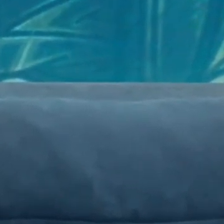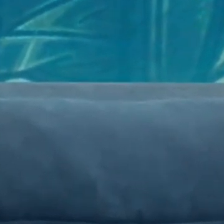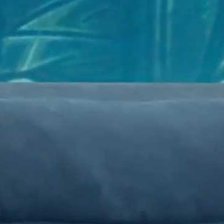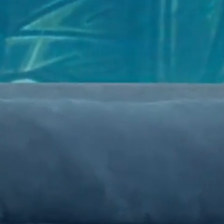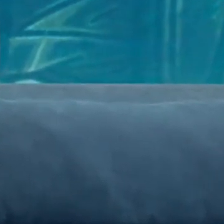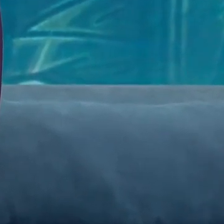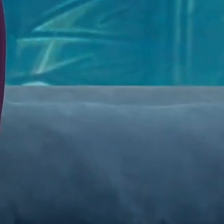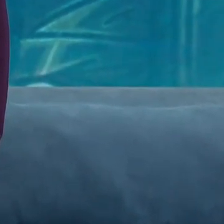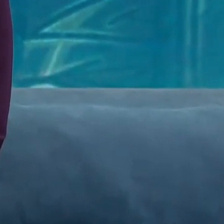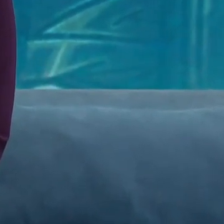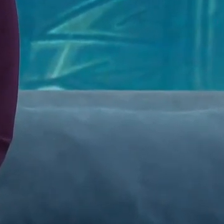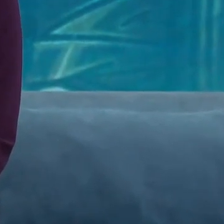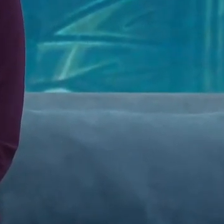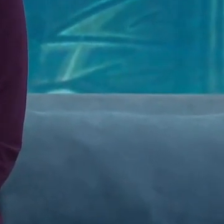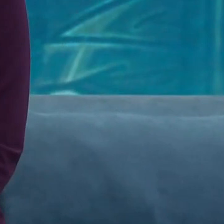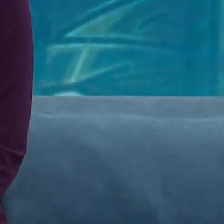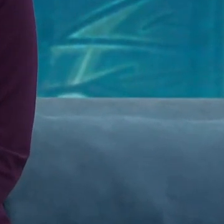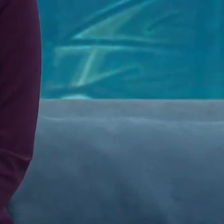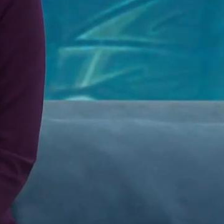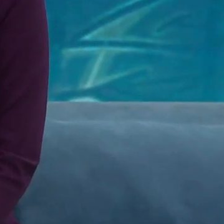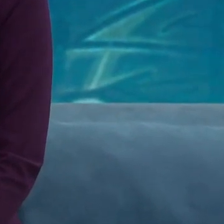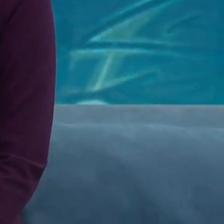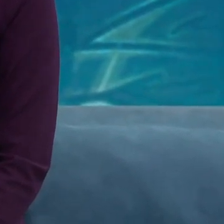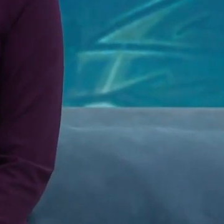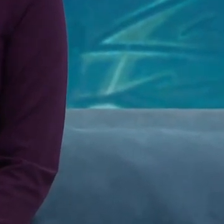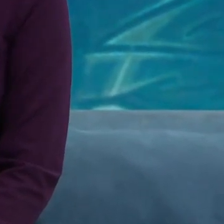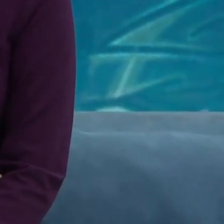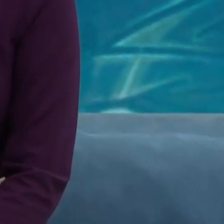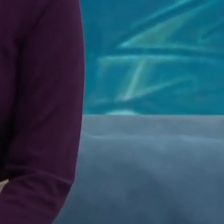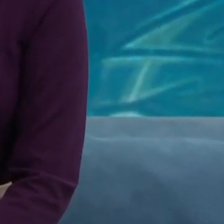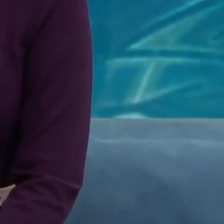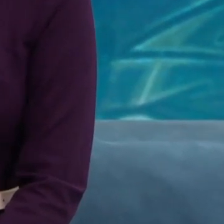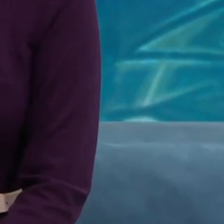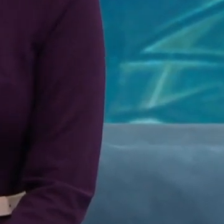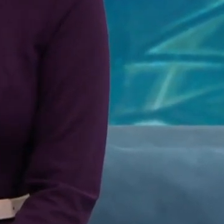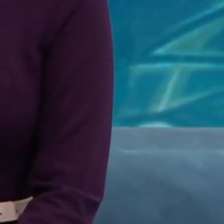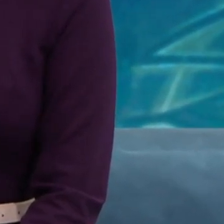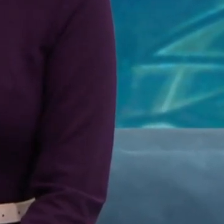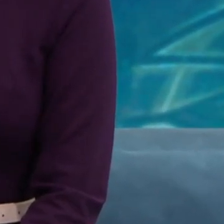громким голосом Боже мой боже мой для чего ты меня оставил осуждение на смерть